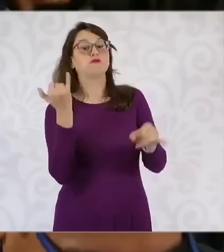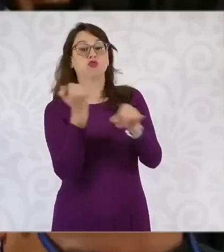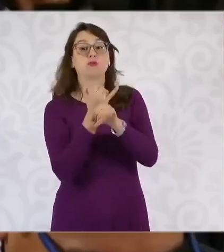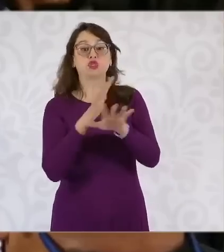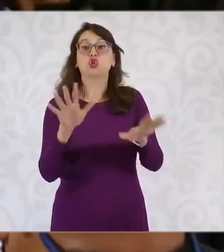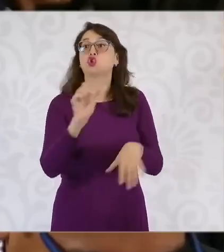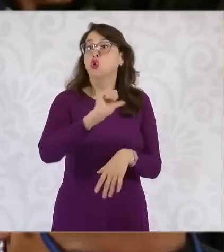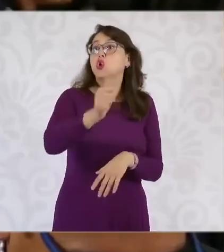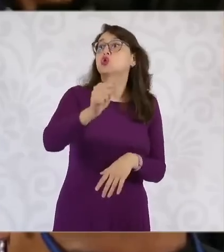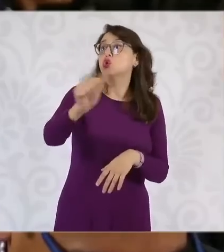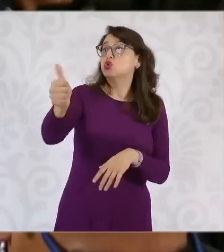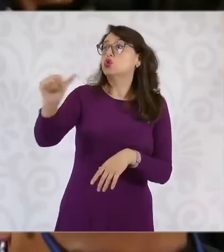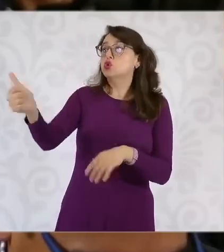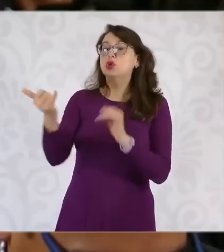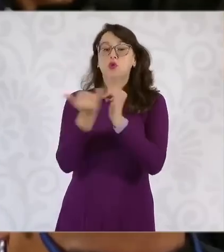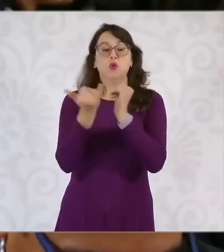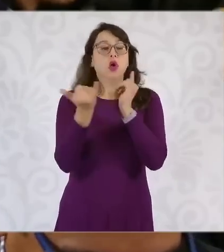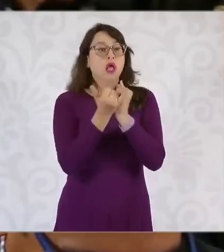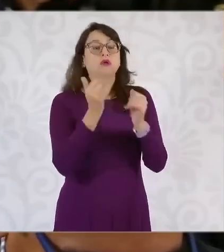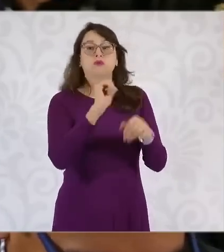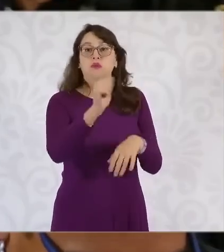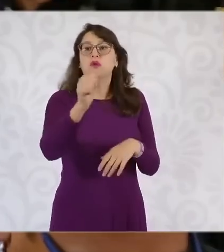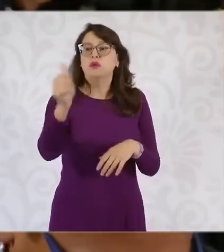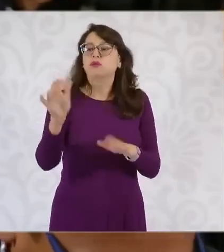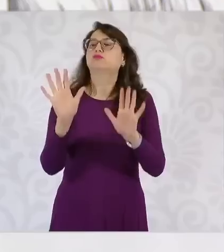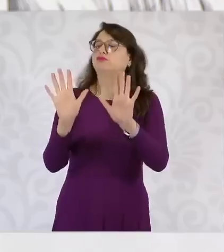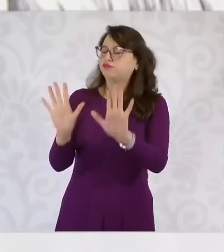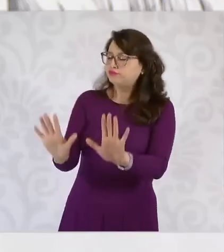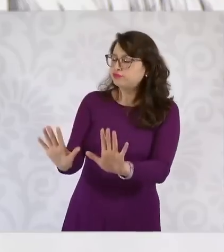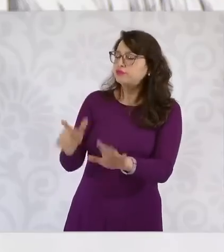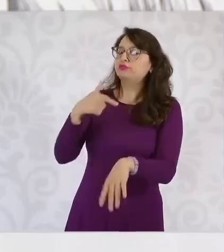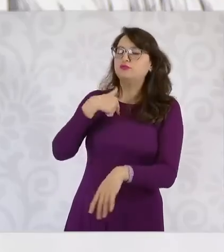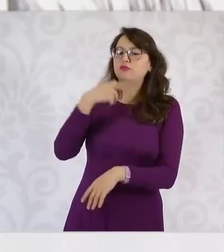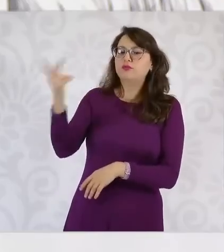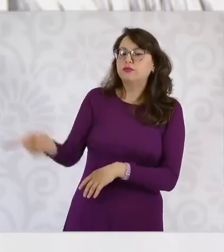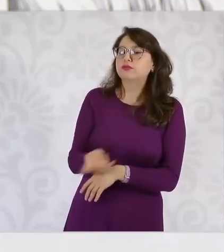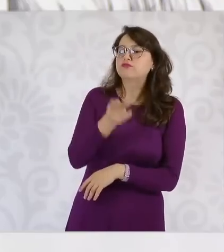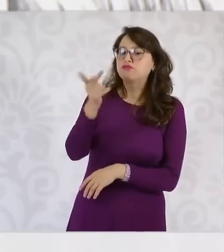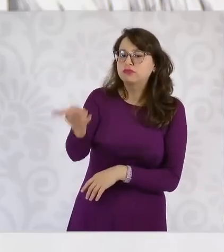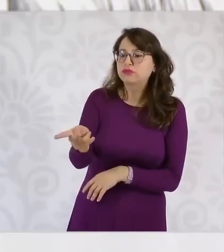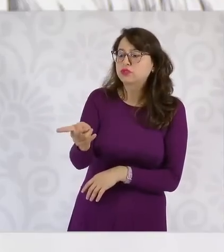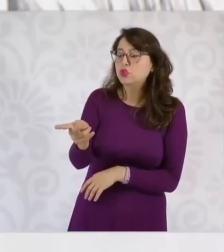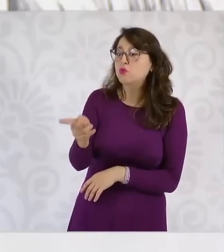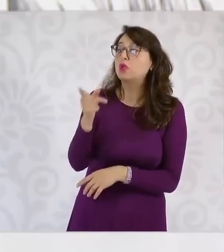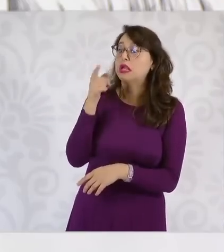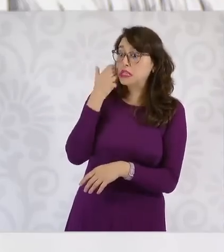que lo han retomado bueno La pregunta es en el caso particular te gustaría que se investigara